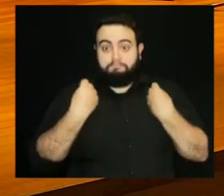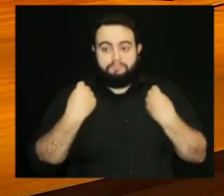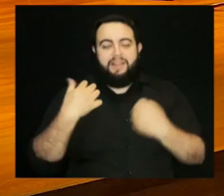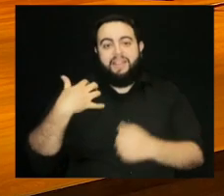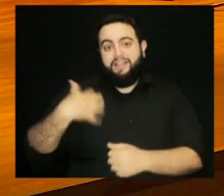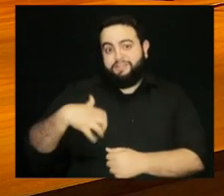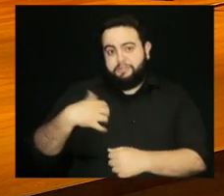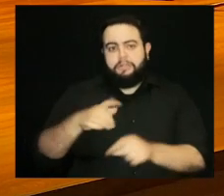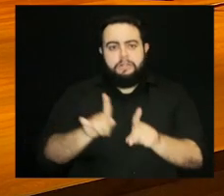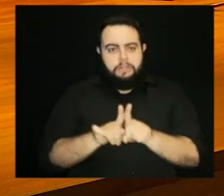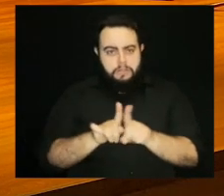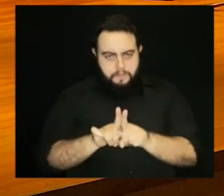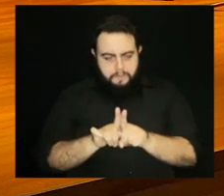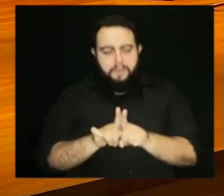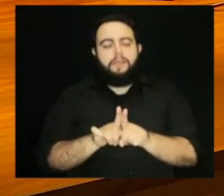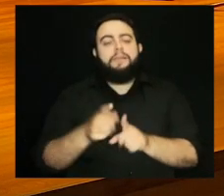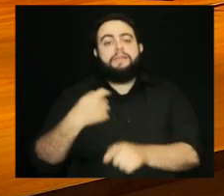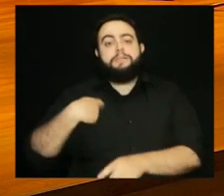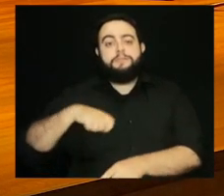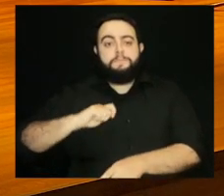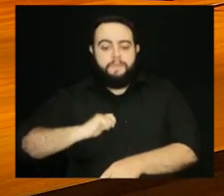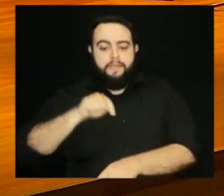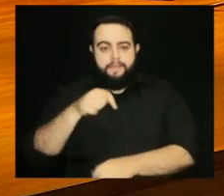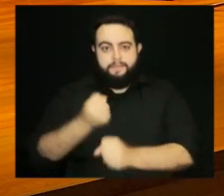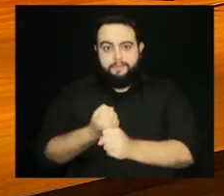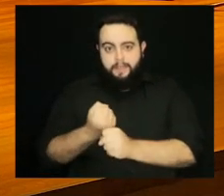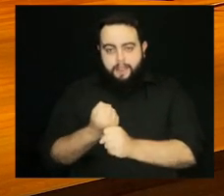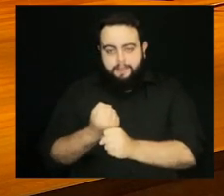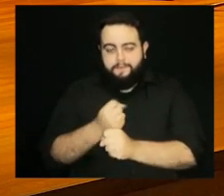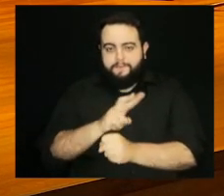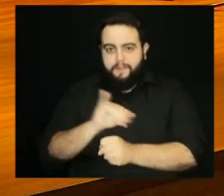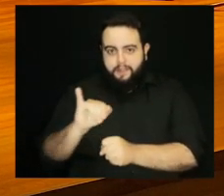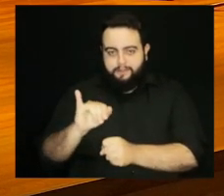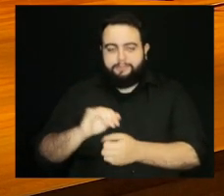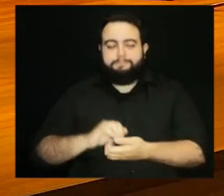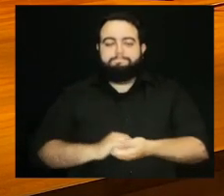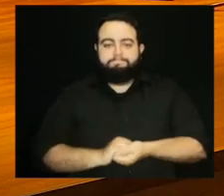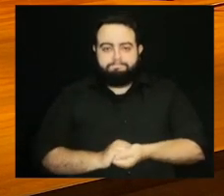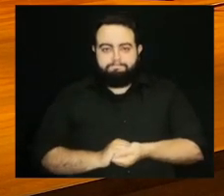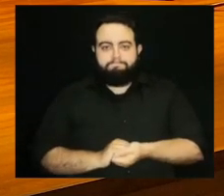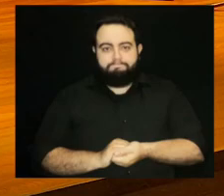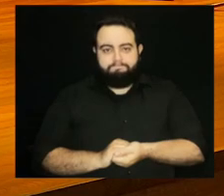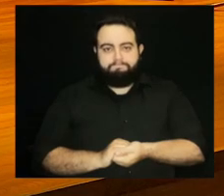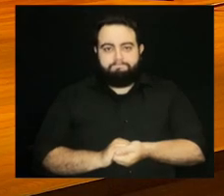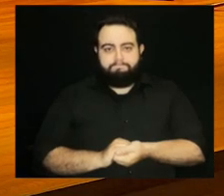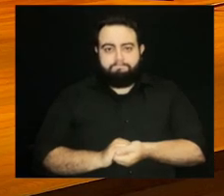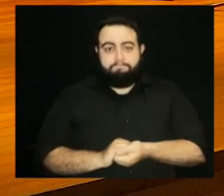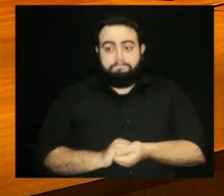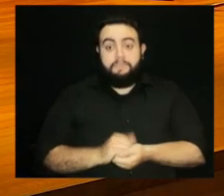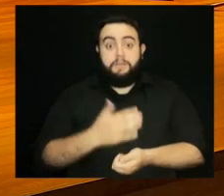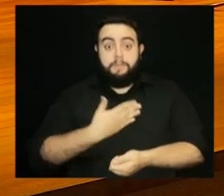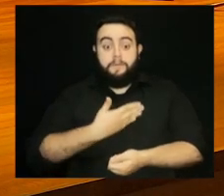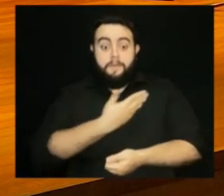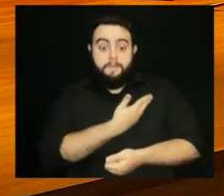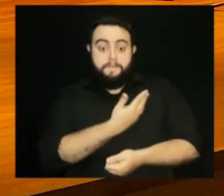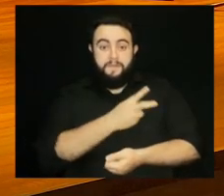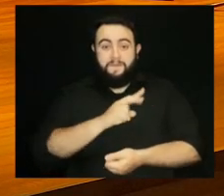na Espanha ainda esse ano. omo bem me lembrou o meu amigo Vitor Ramil, quando eu fiquei muito